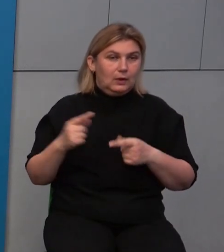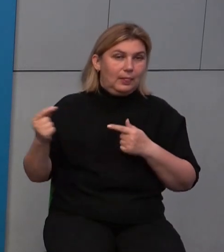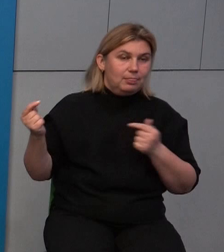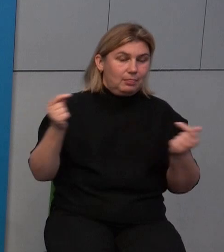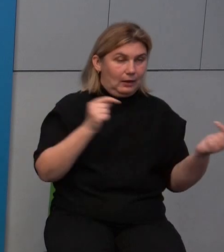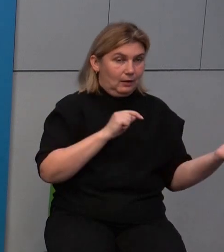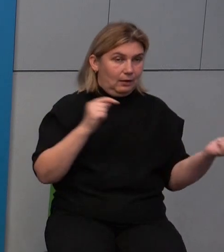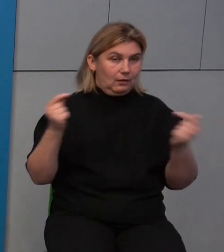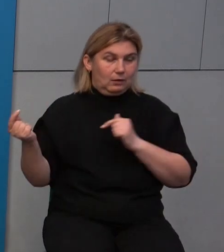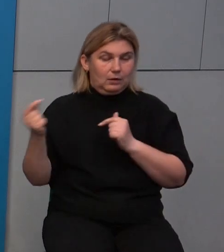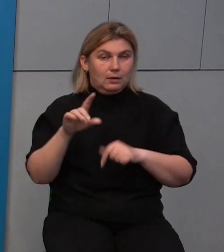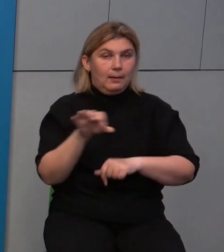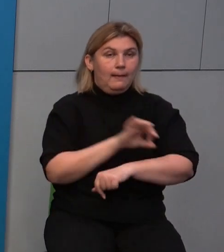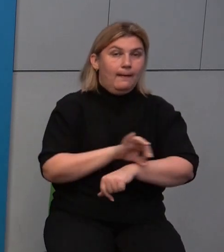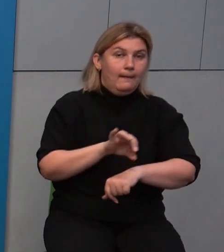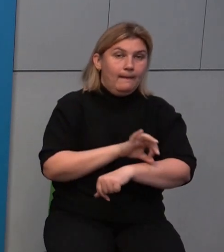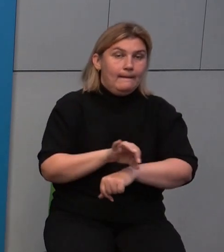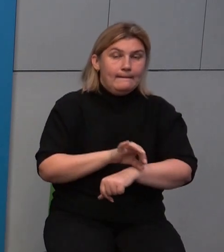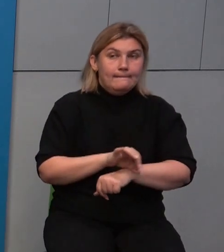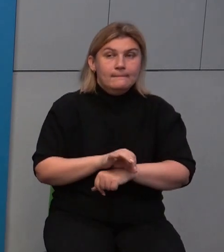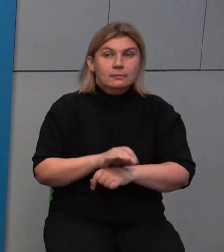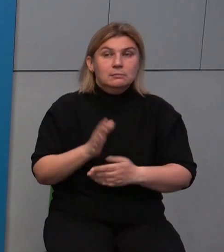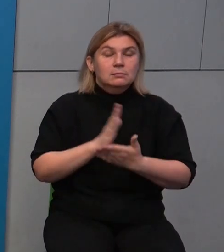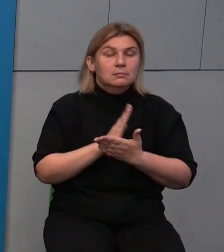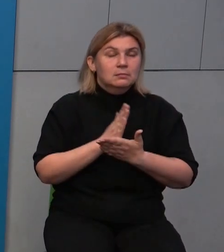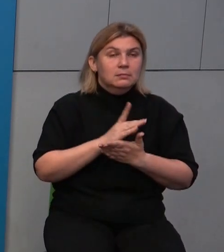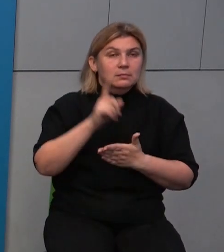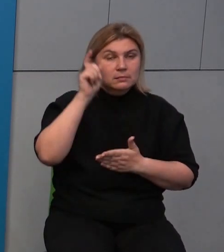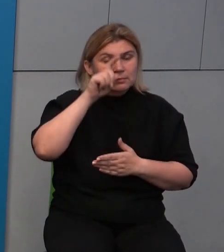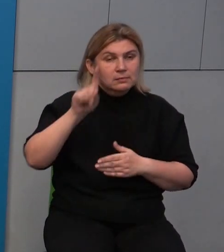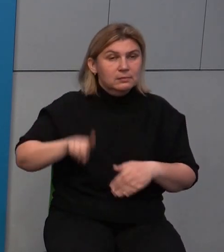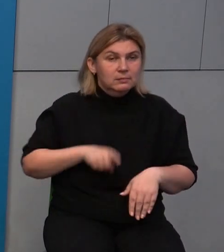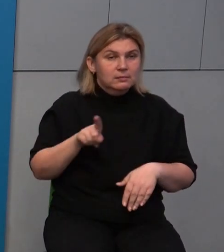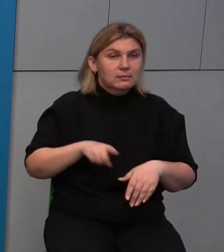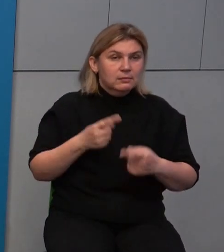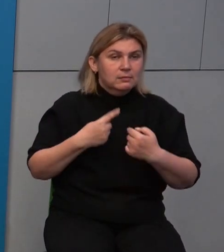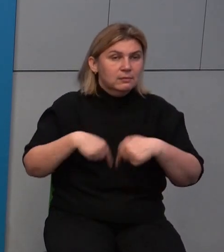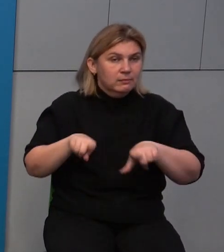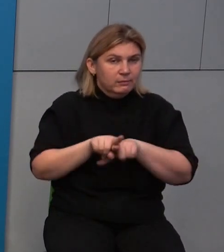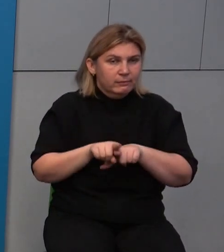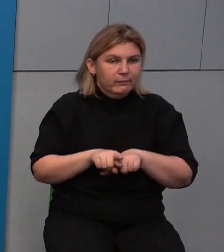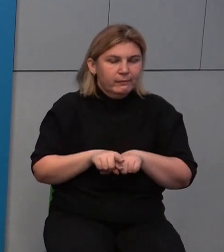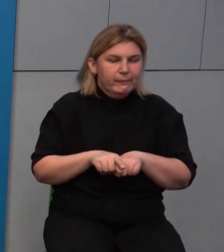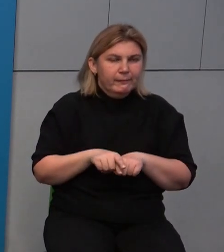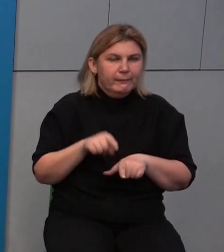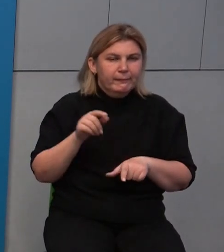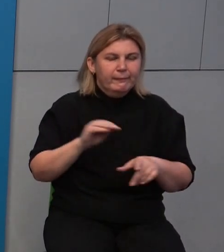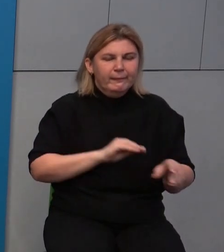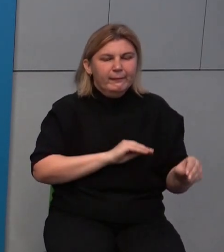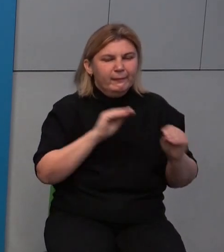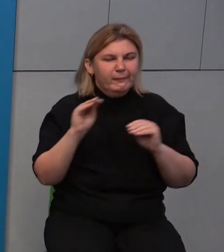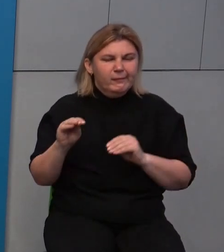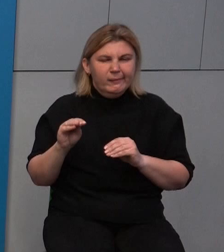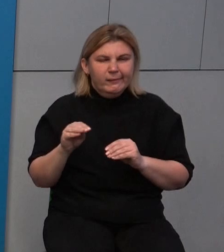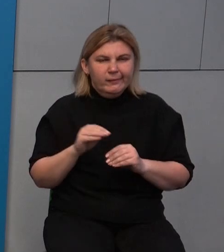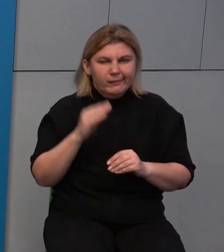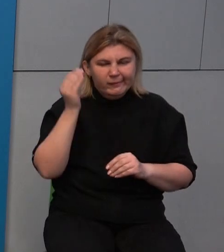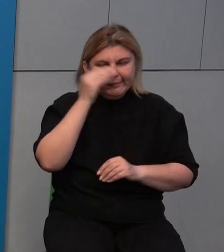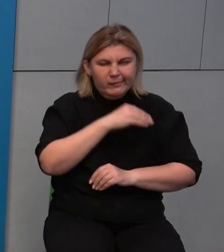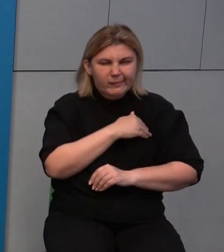I to są projekty, które były między Niemcami a Francją realizowane i one się przeniosły do szkół.